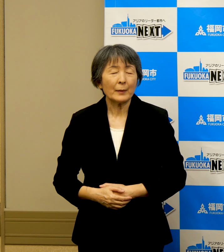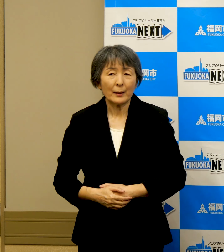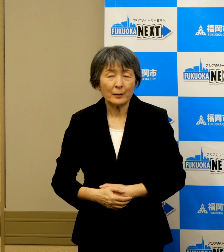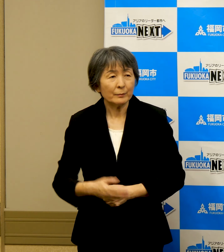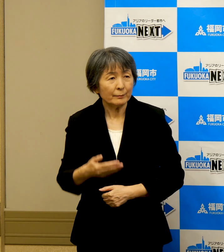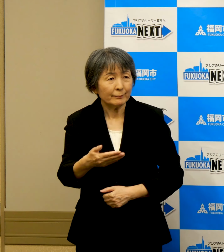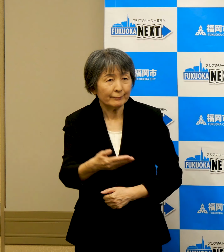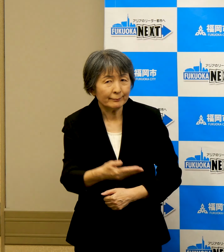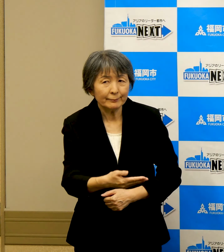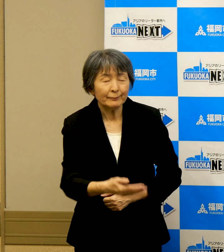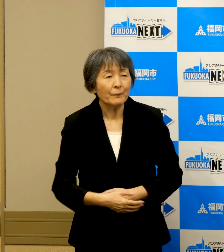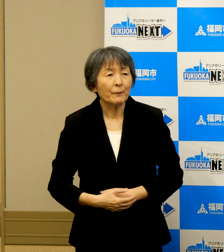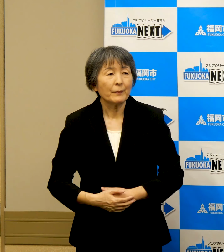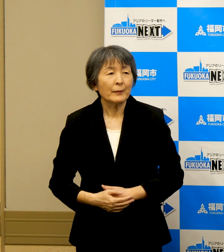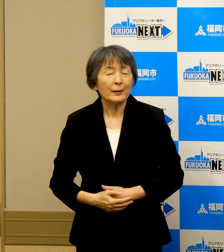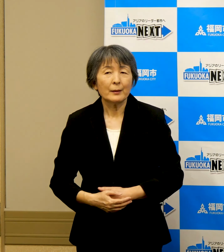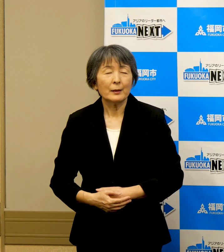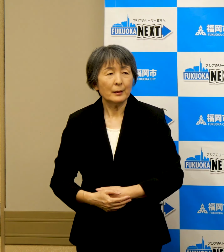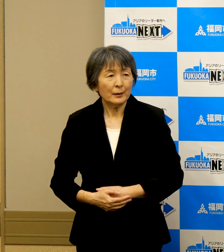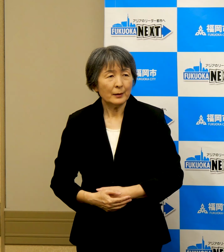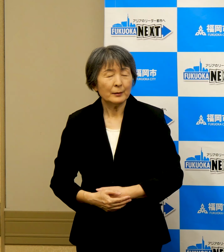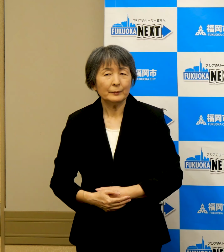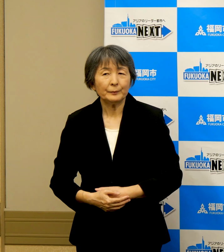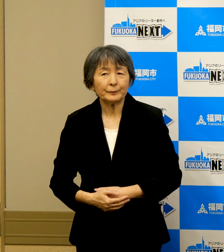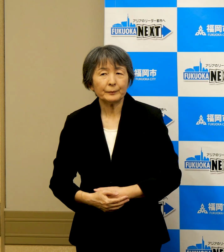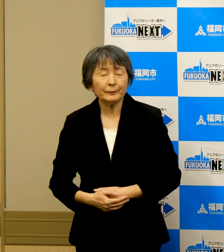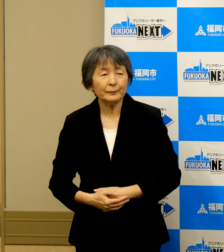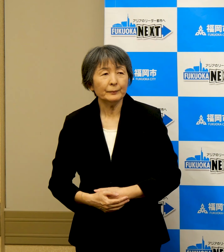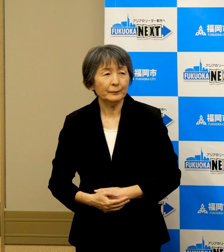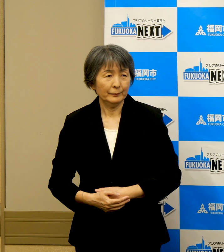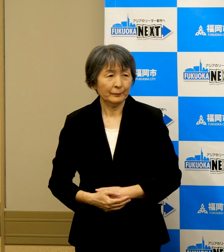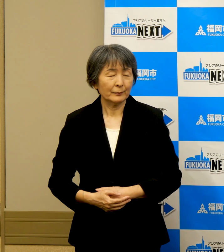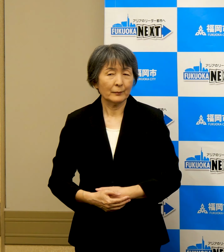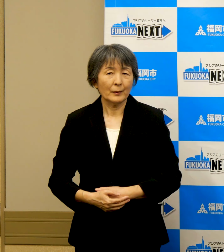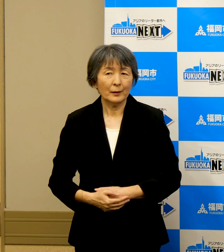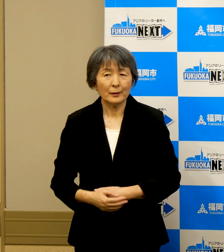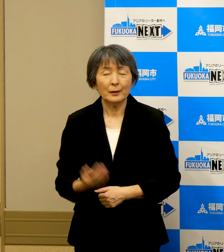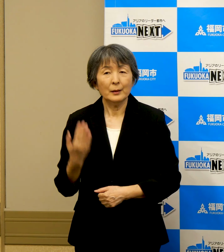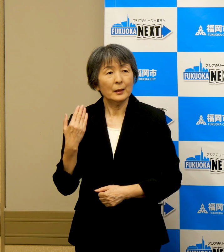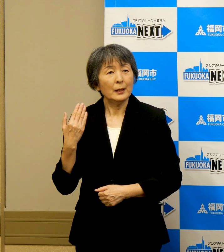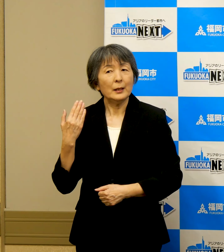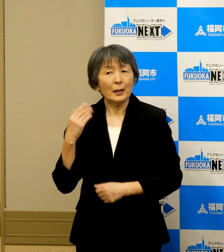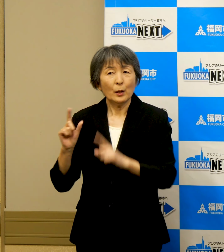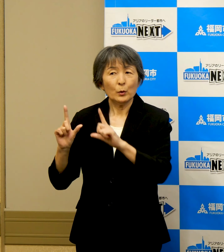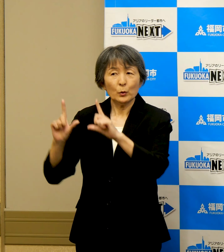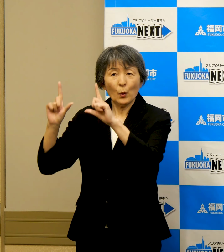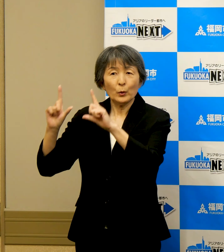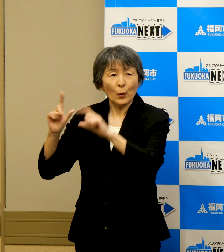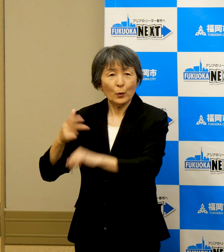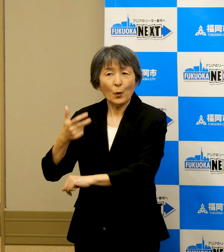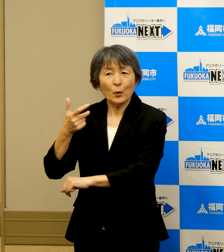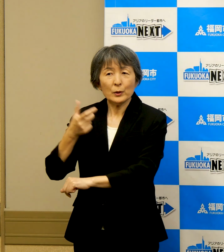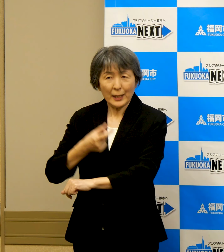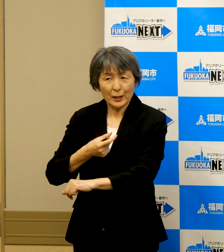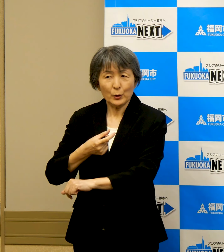(記者)すいません (市長)じゃあ 1 2で (記者)読売新聞 池園と申します 先ほど東京の接種の話で